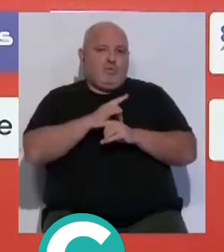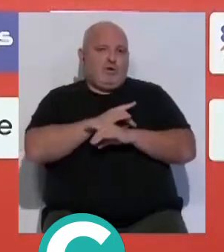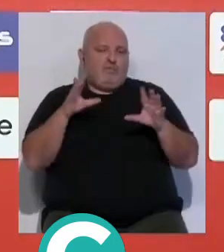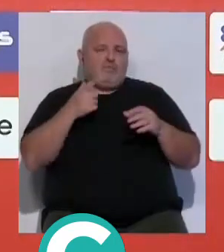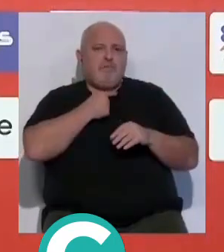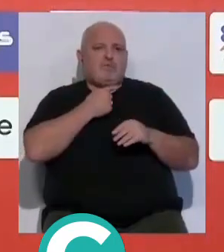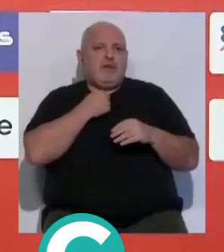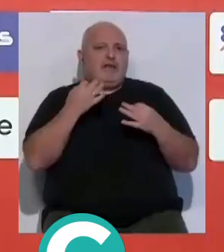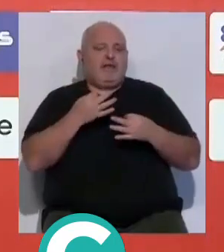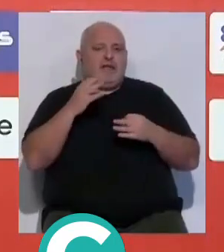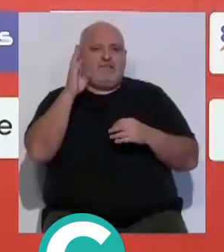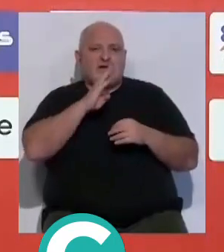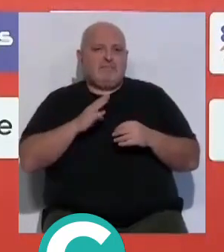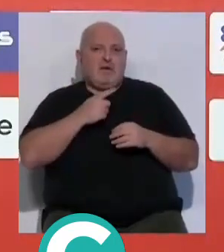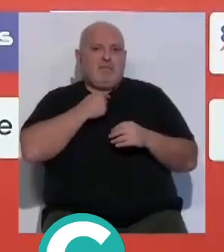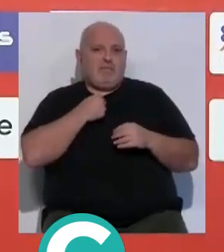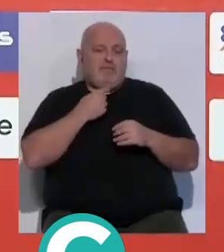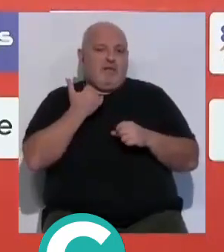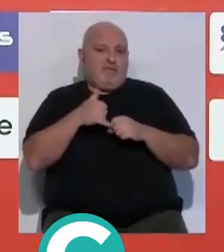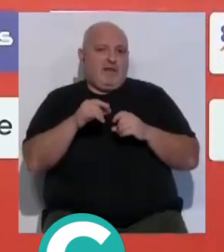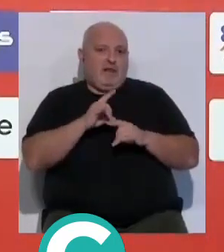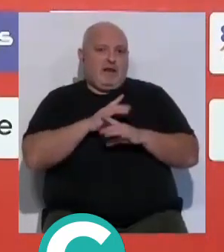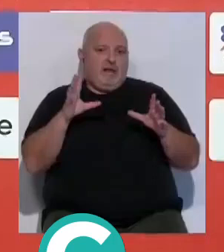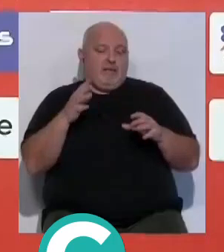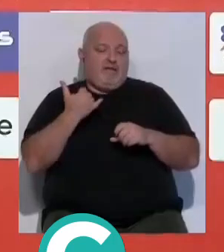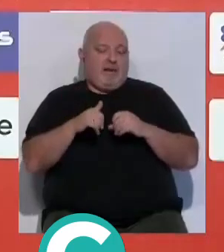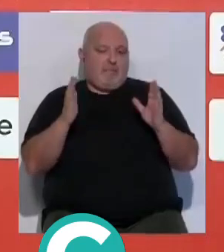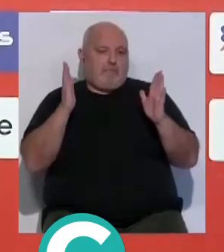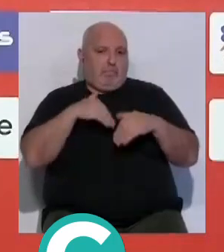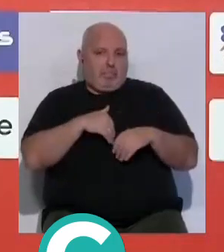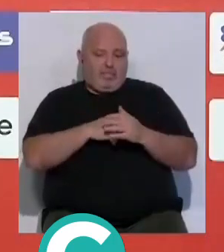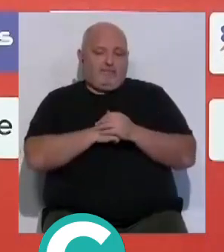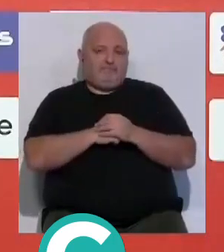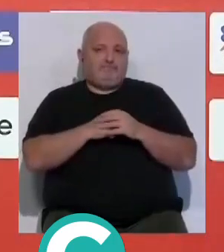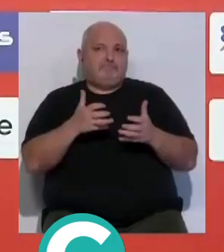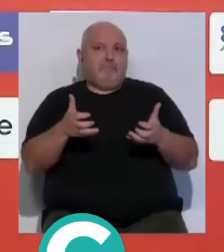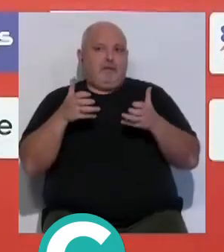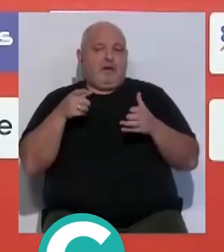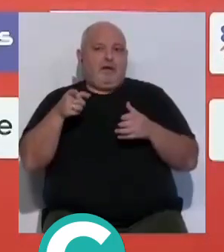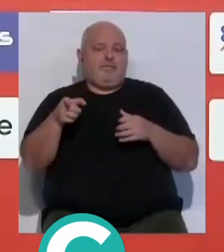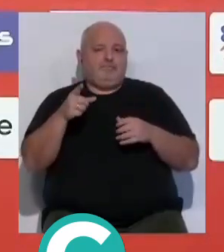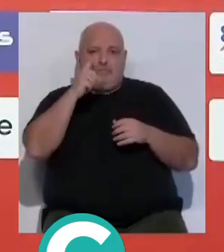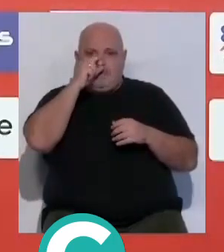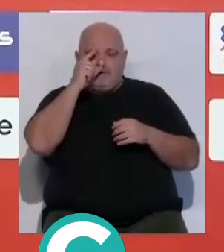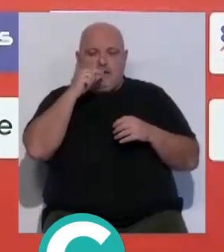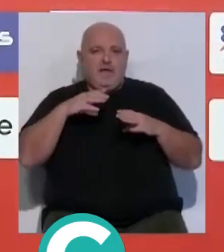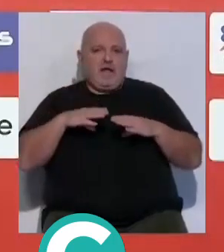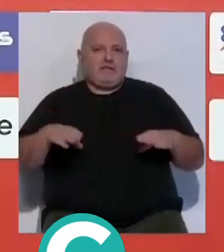gustaría que Brasil ganara por supuesto pero que ha ganado Messi y Argentina yo creo que también